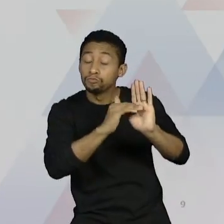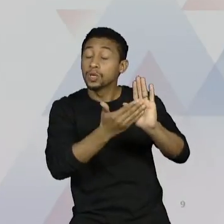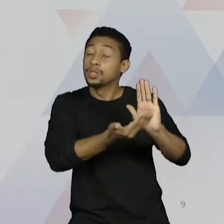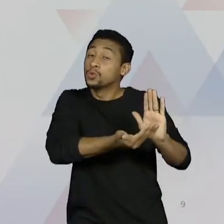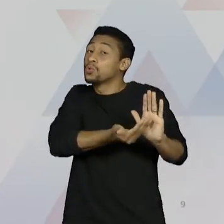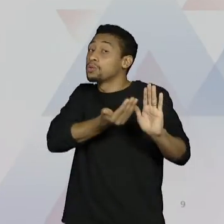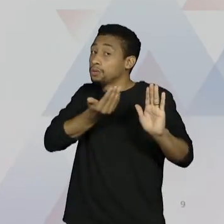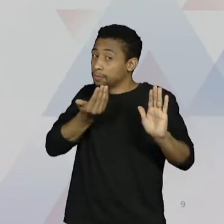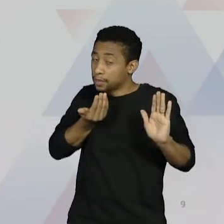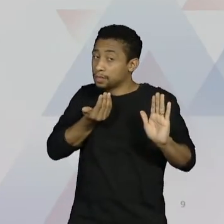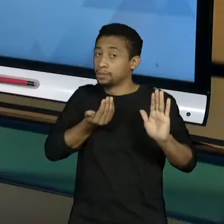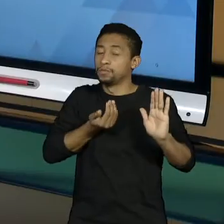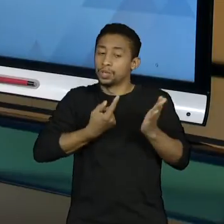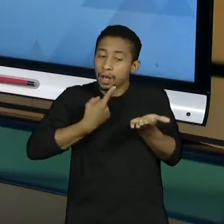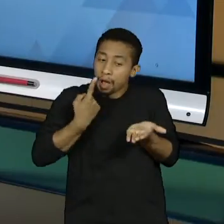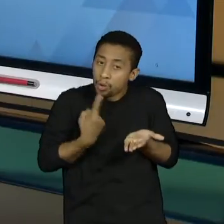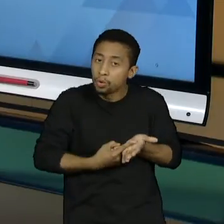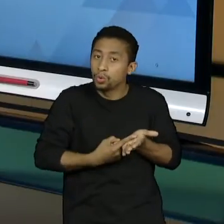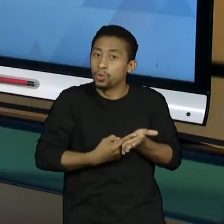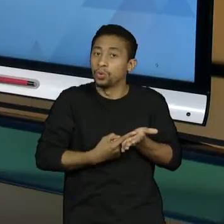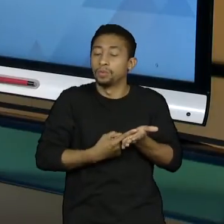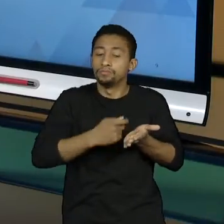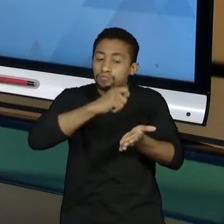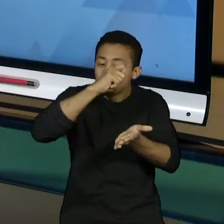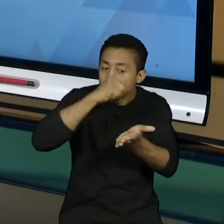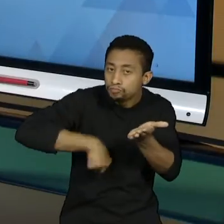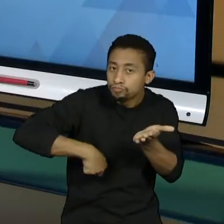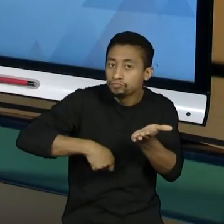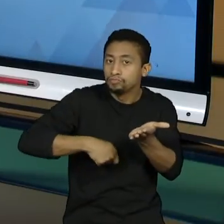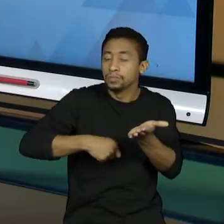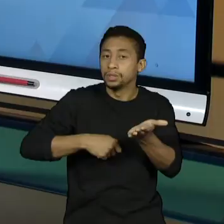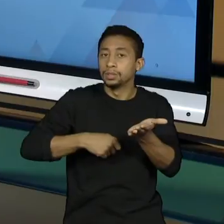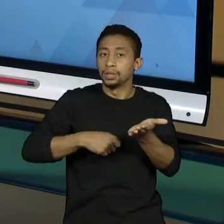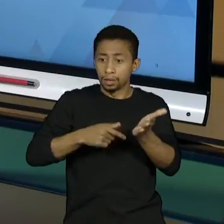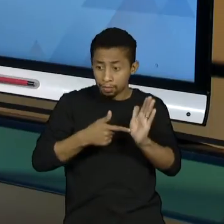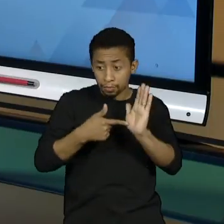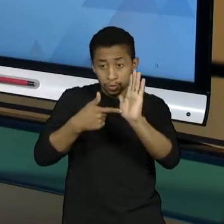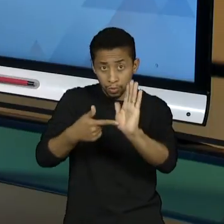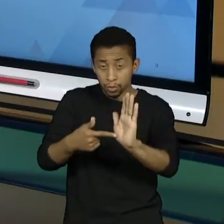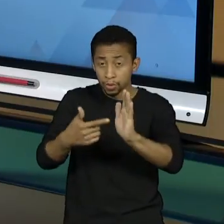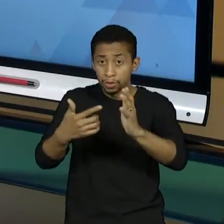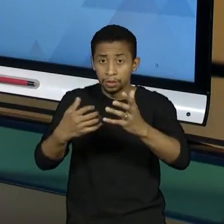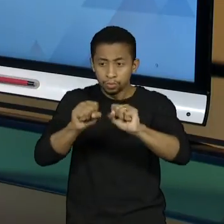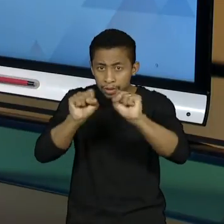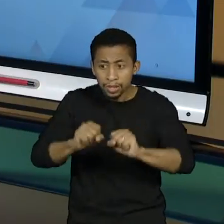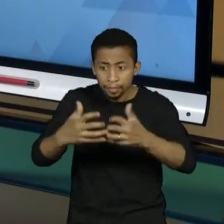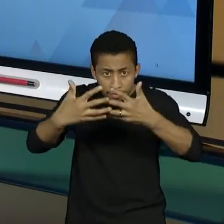VOCÊS ACORDARAM, VOCÊS ASSINARAM "É ISSO QUE O SISTEMA VAI FAZER". O SISTEMA FEZ? O SISTEMA ESTÁ ENTREGUE. PODIA SER MAIS BONITO, PODIA SER